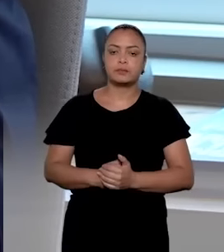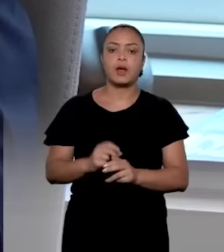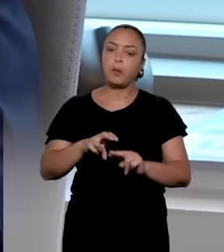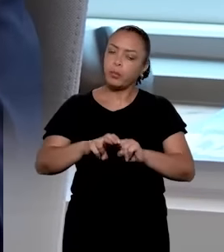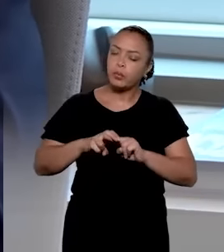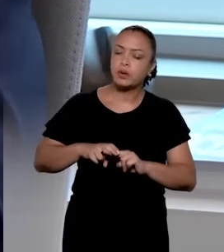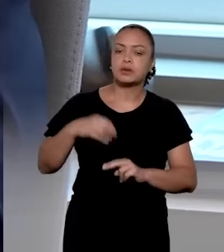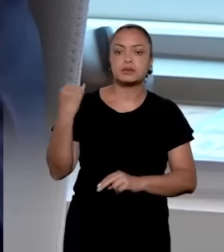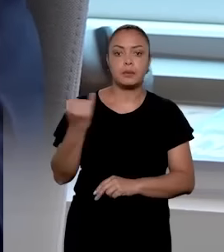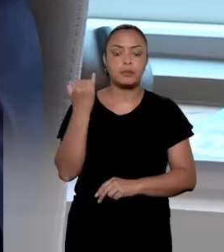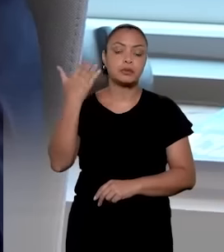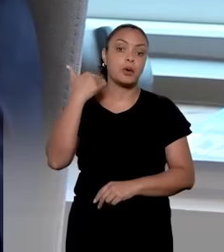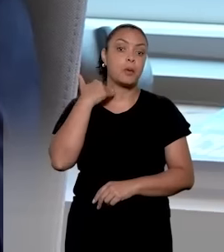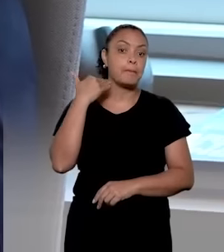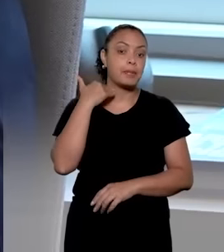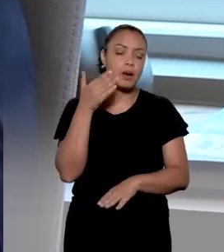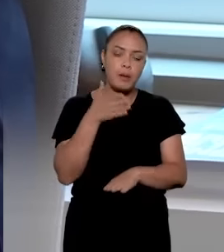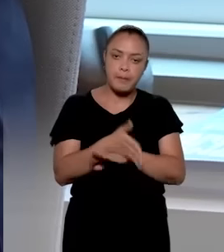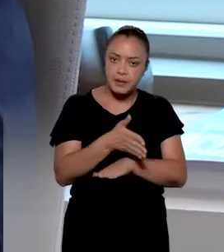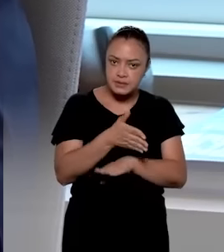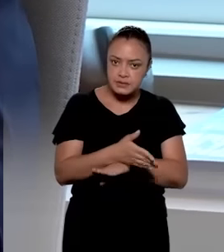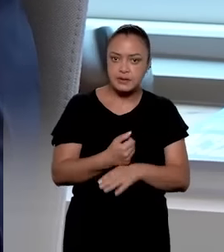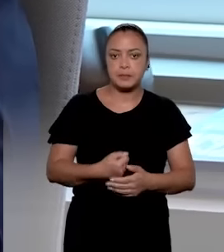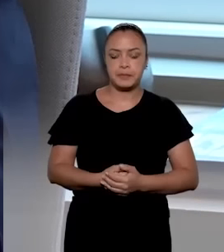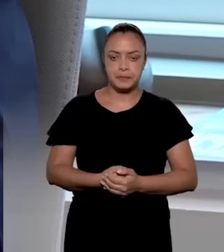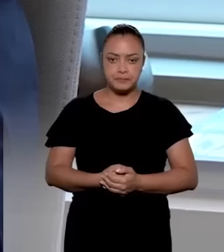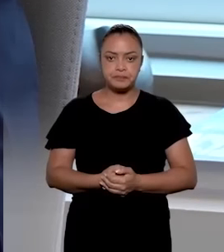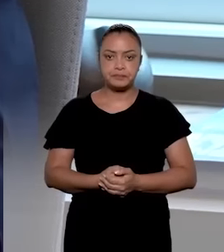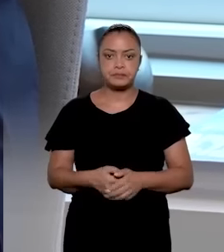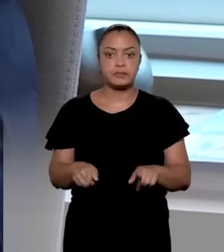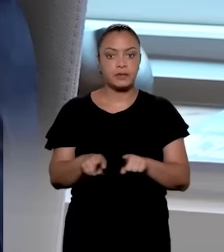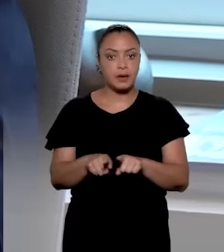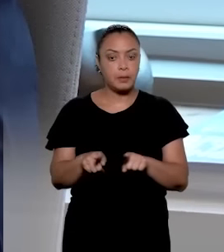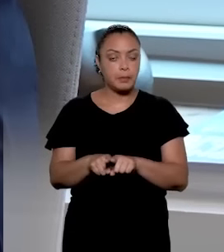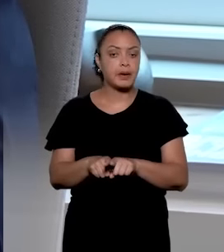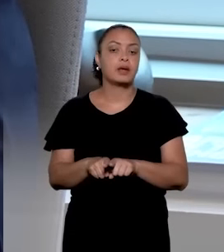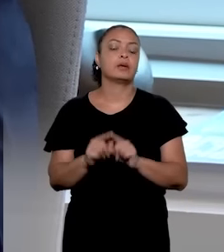processo. As cooperativas de crédito entraram também muito fortemente nesse processo todo,